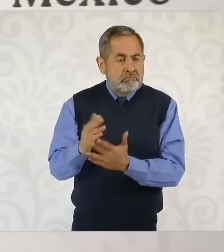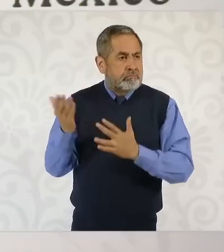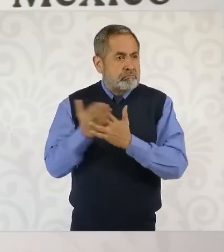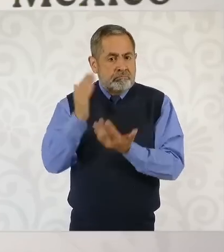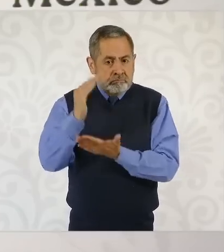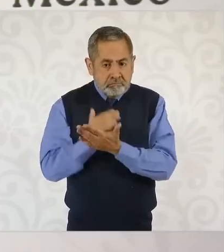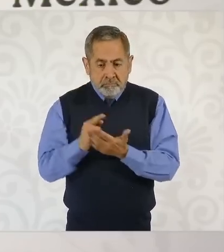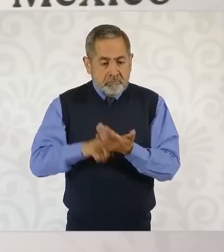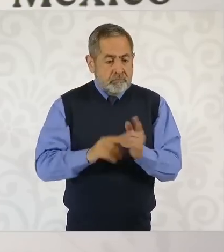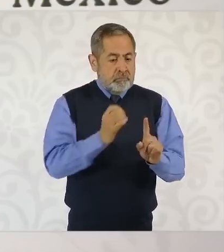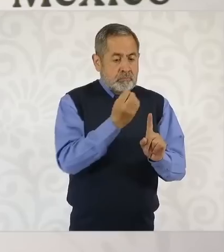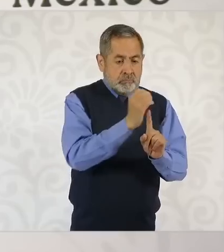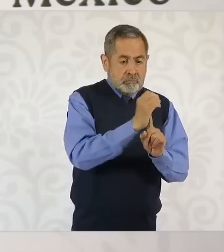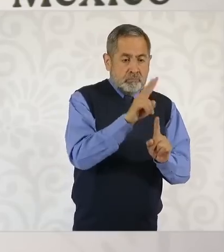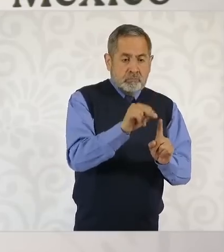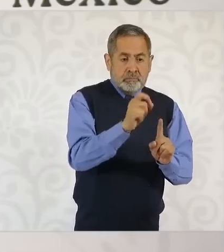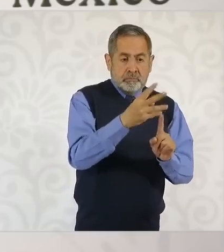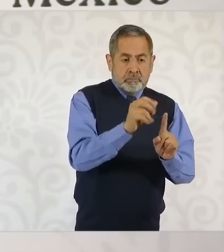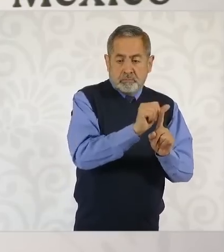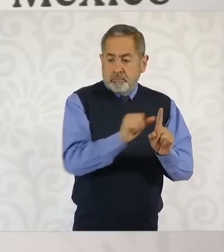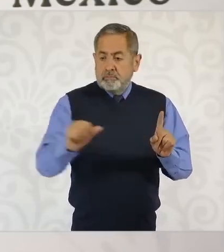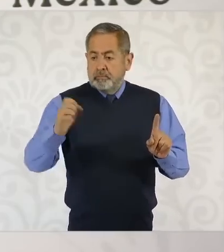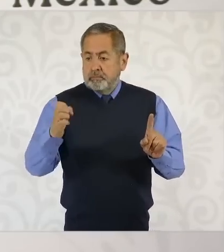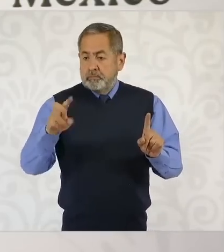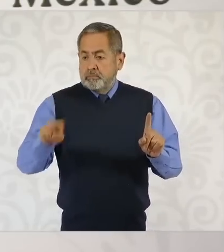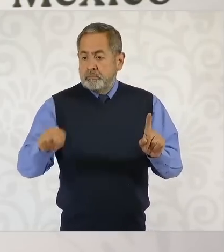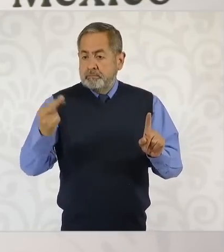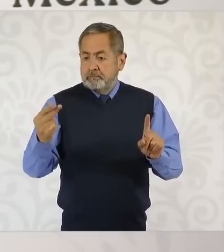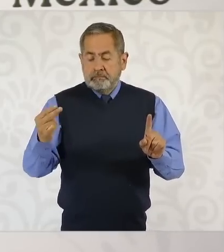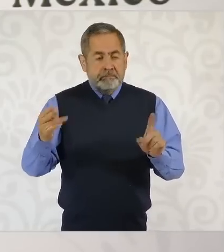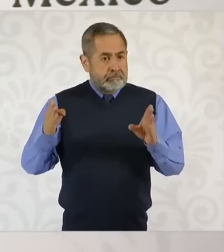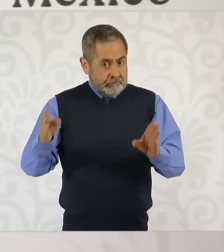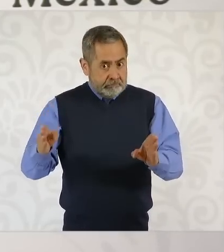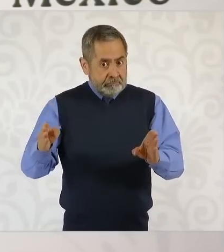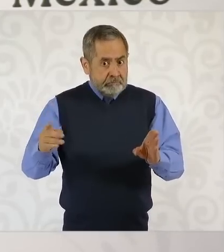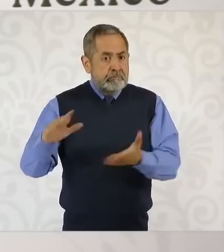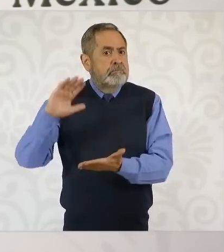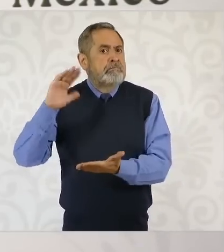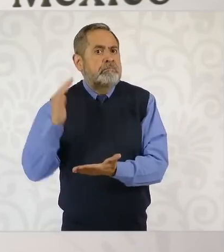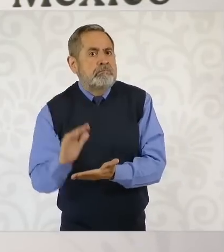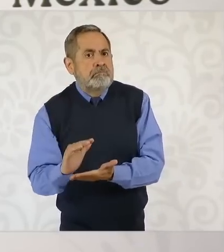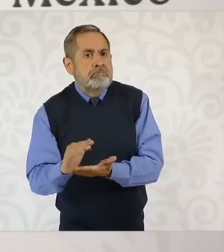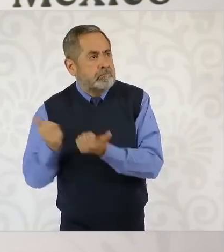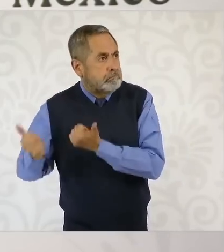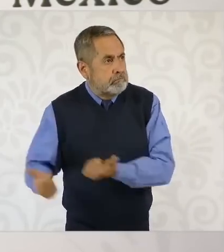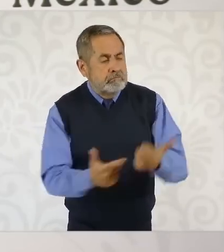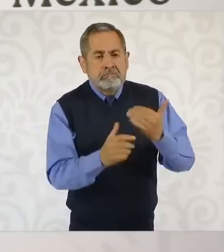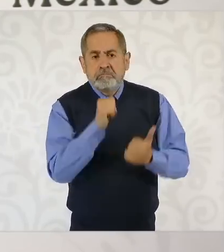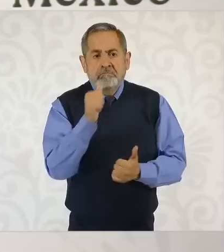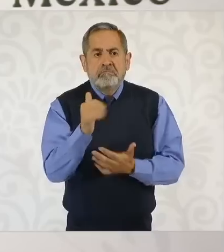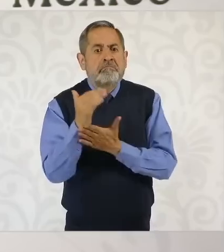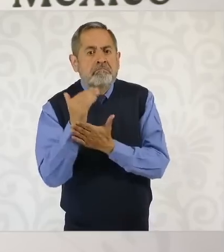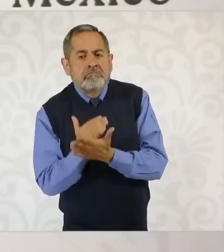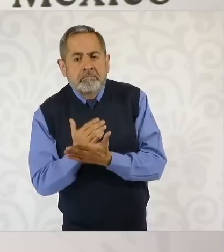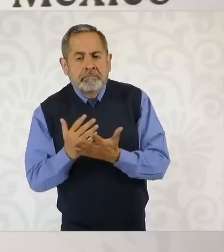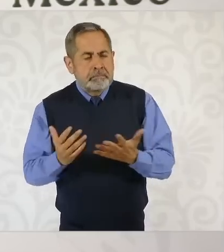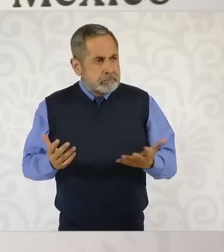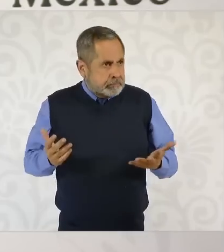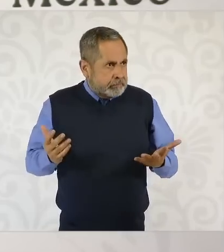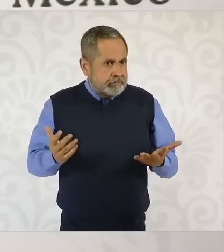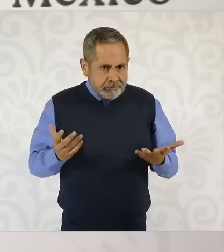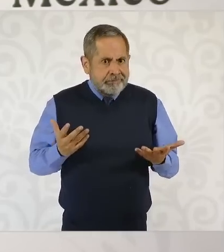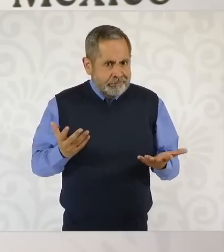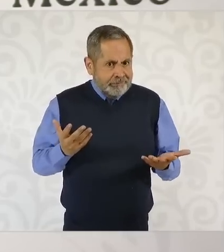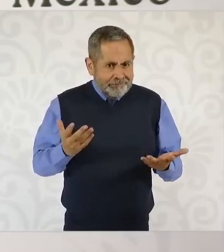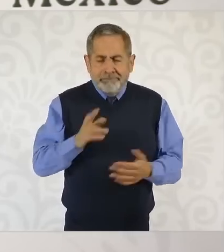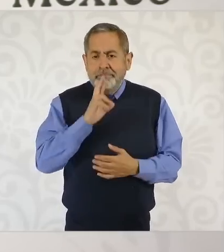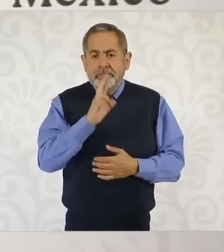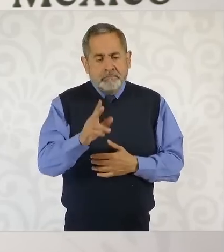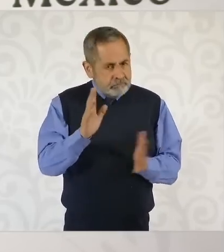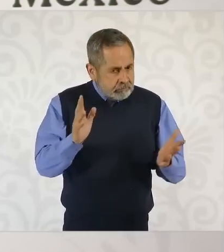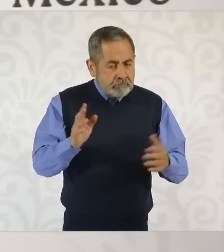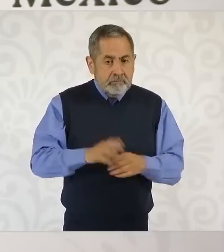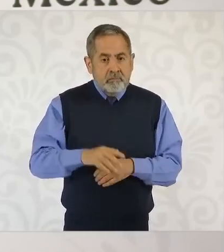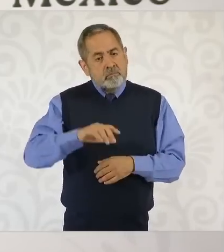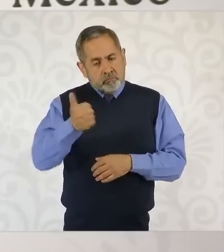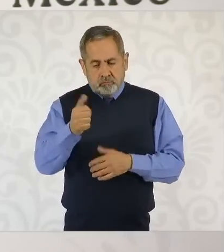2024 a enero de 202 25 otros resultados en estos 5 meses de gobierno son los siguientes